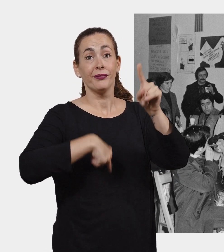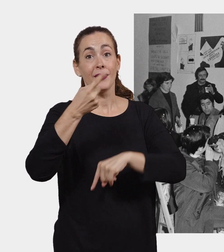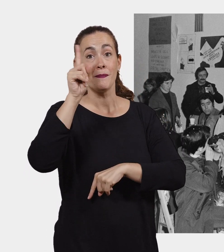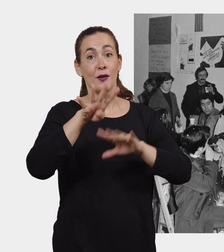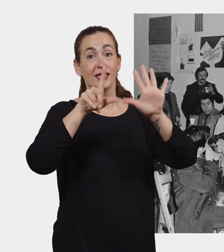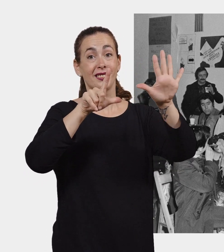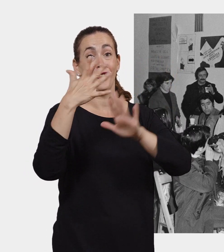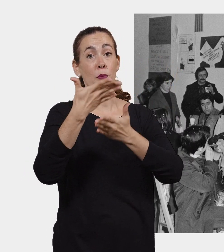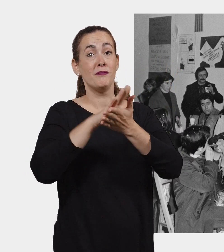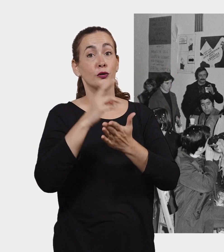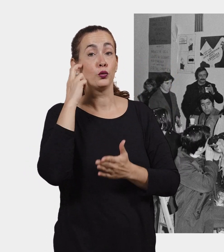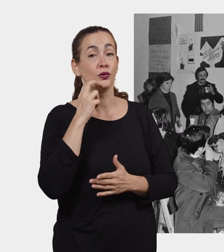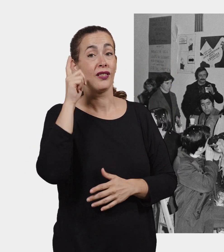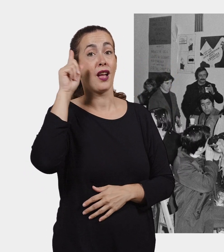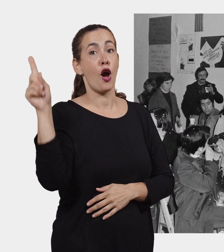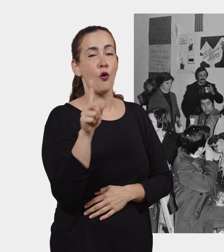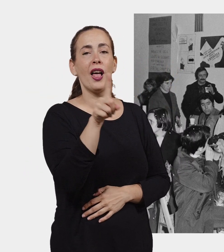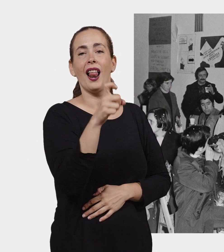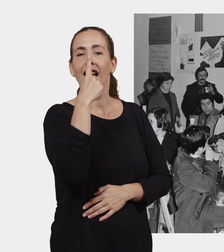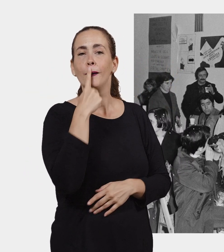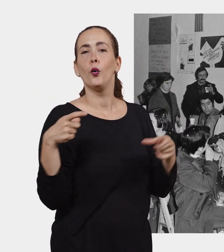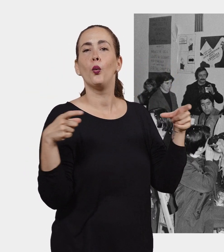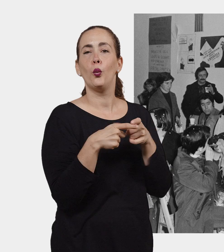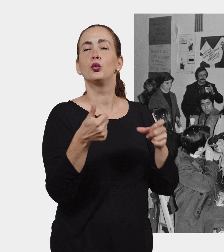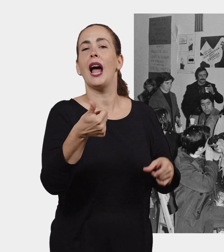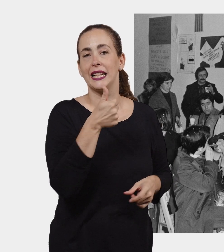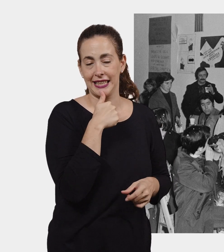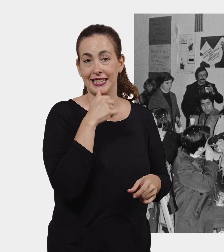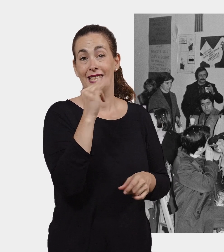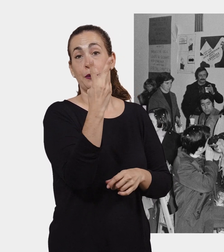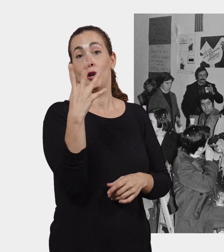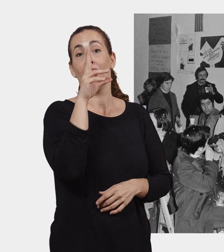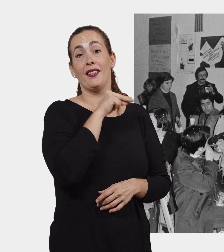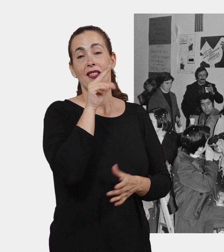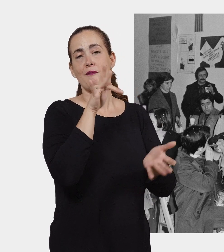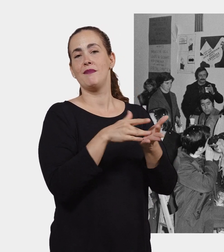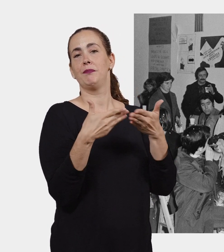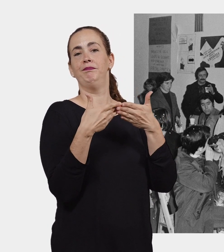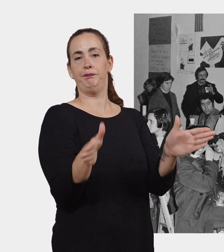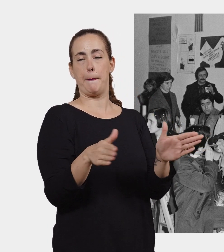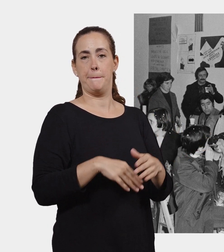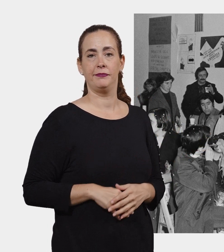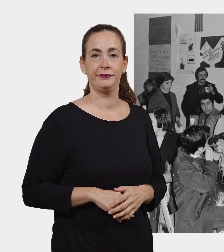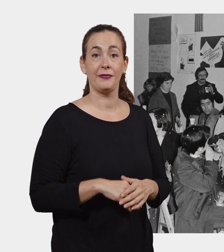L'1 de juny de 1975 elegeix la junta i el 24 de desembre inaugura el local.